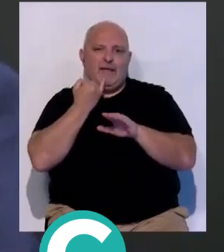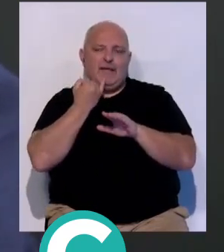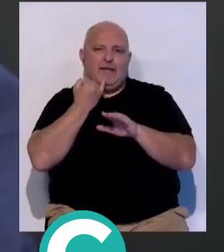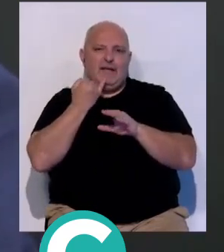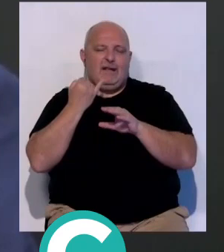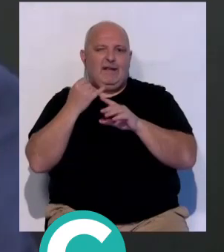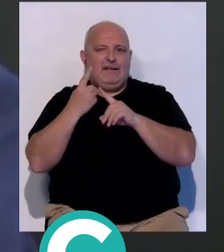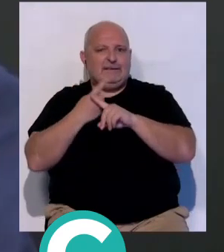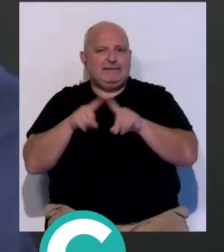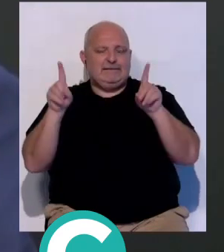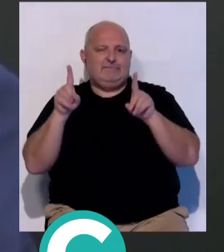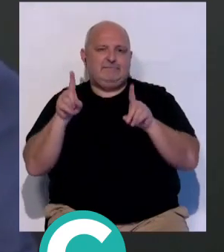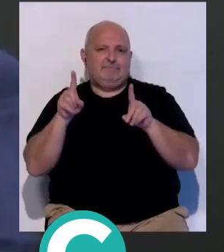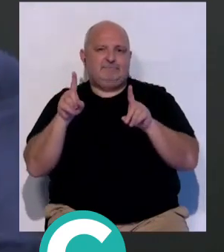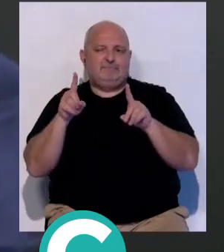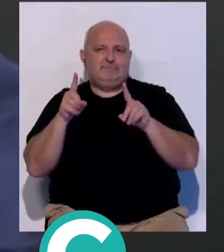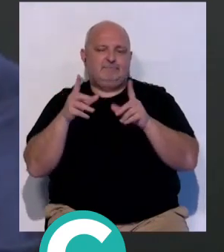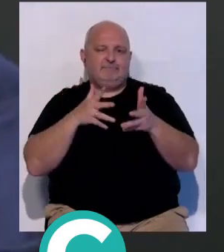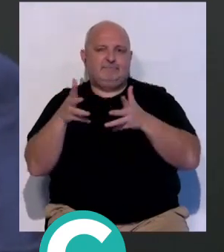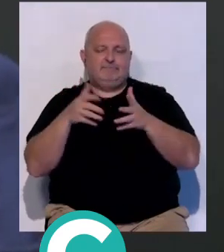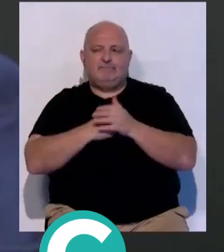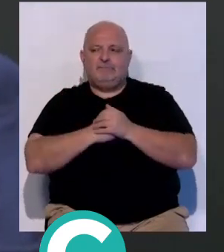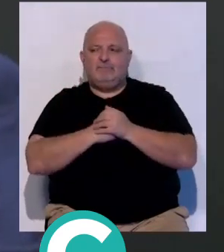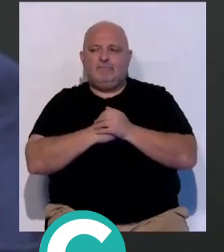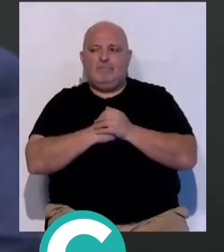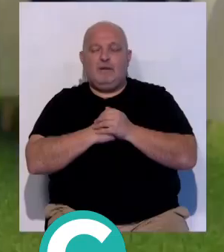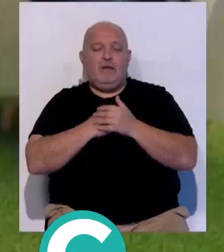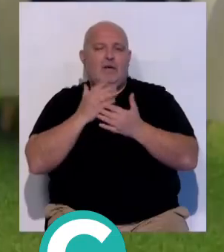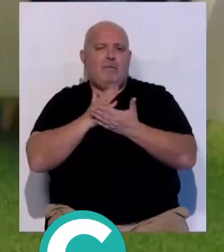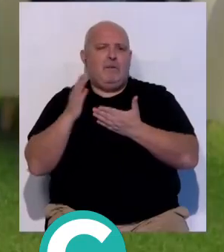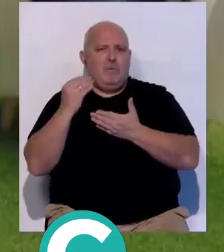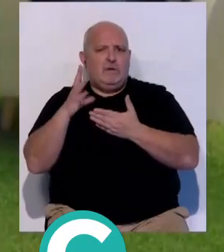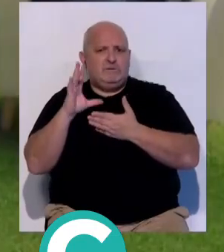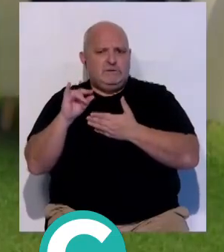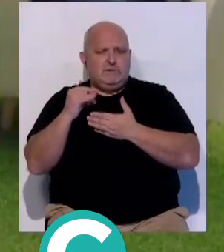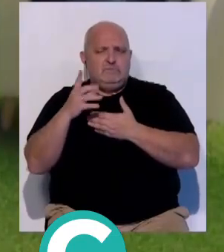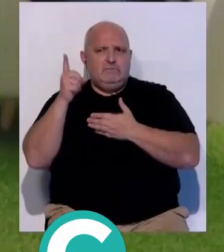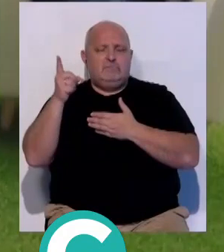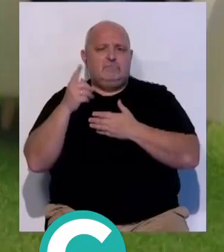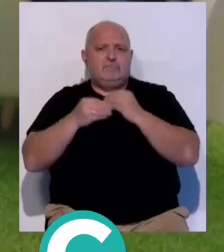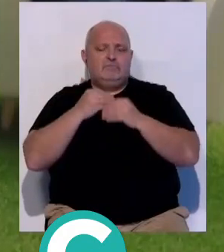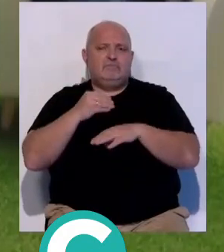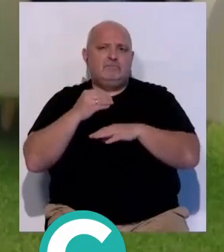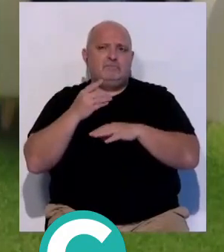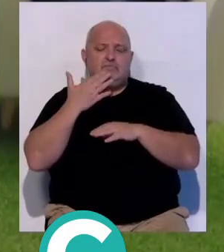de de fue buena porque en verdad allí nosotros teníamos por lo menos cuatro o cinco compañeros